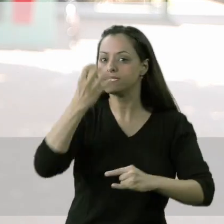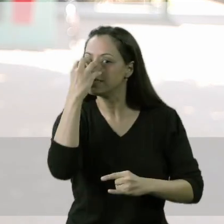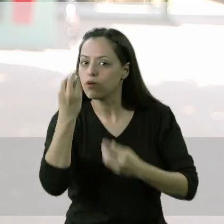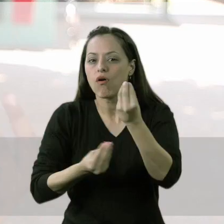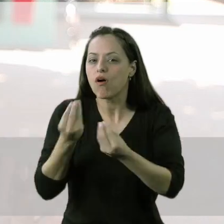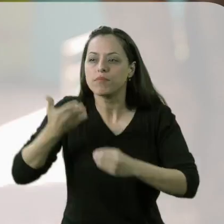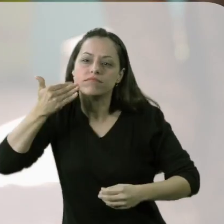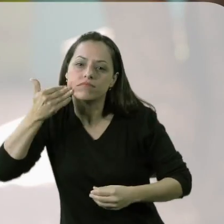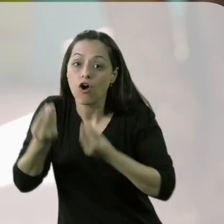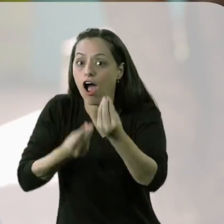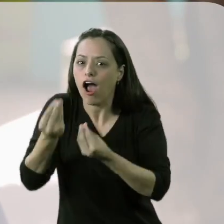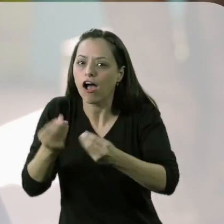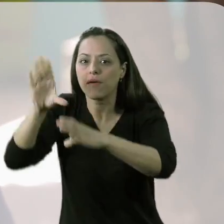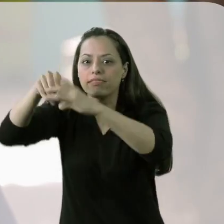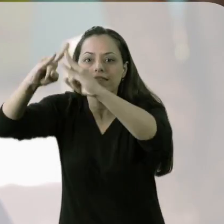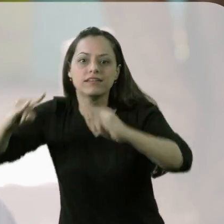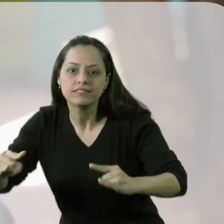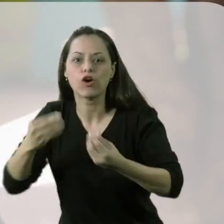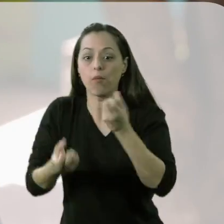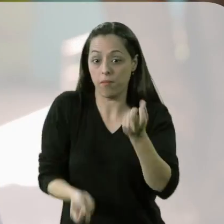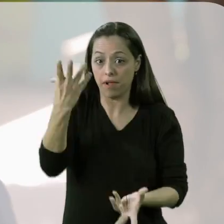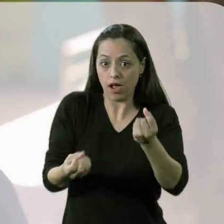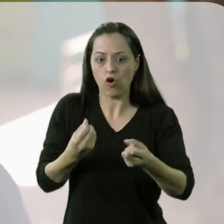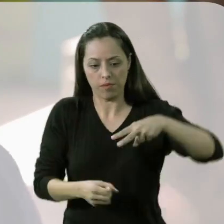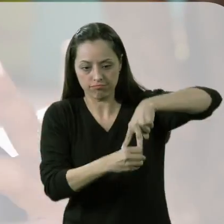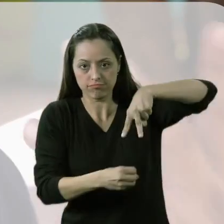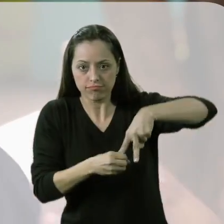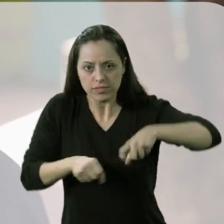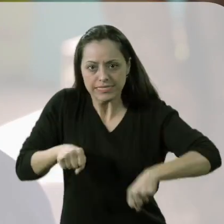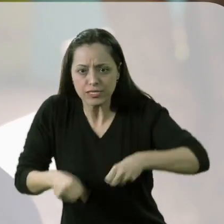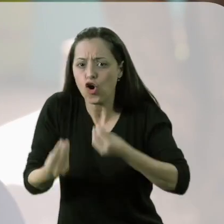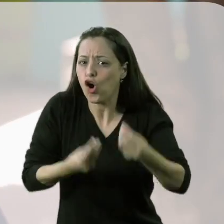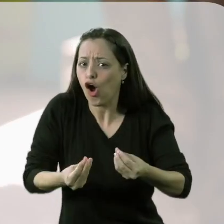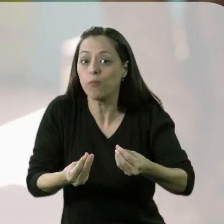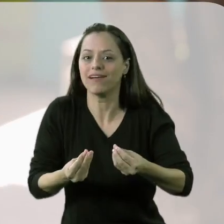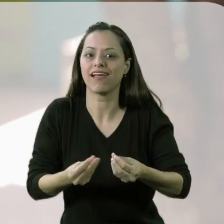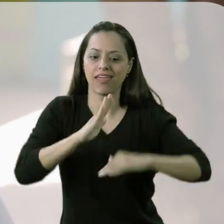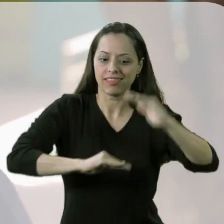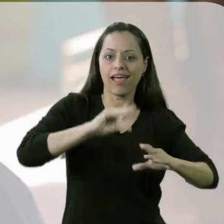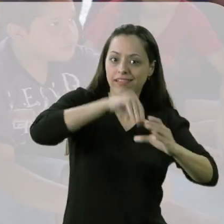em como que é dentro de um circo trabalhar o malabarismo, trabalhar o pé de lata. Como isso funciona para trazer para dentro da escola.